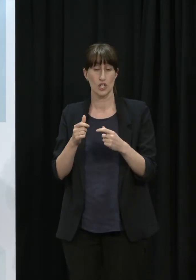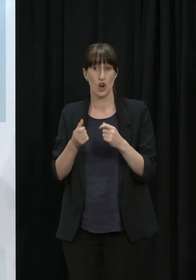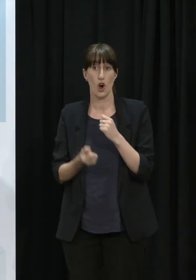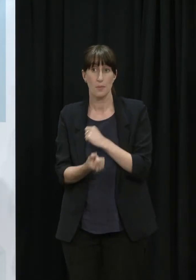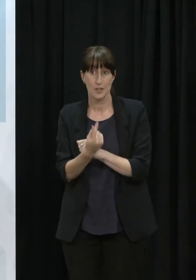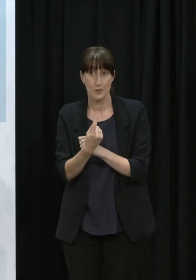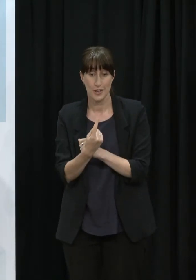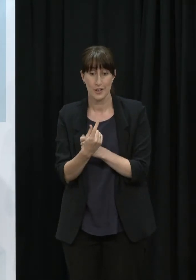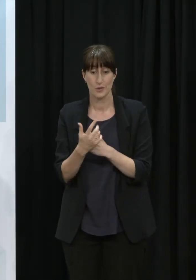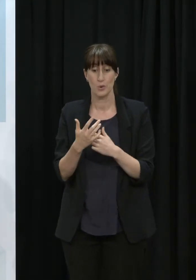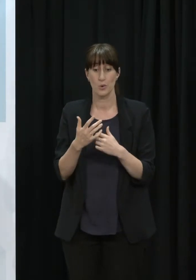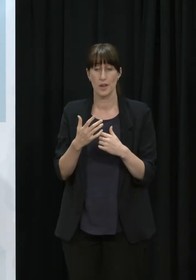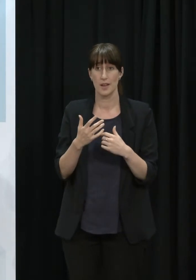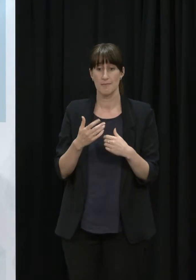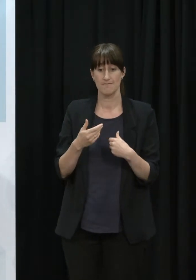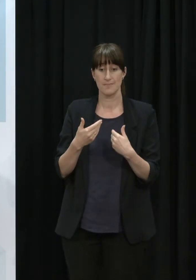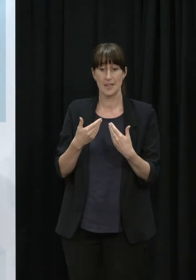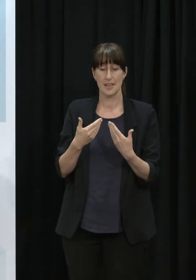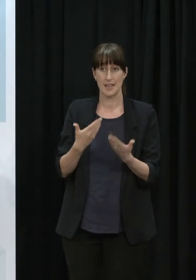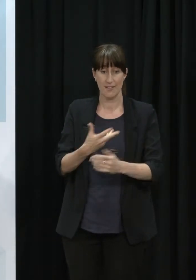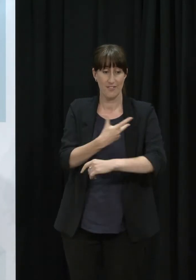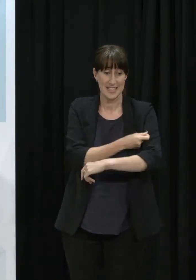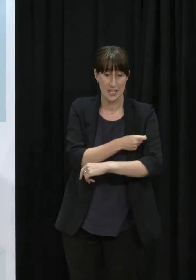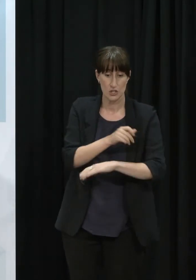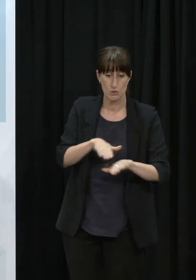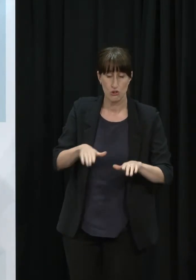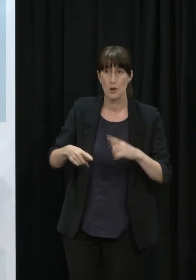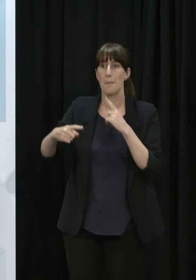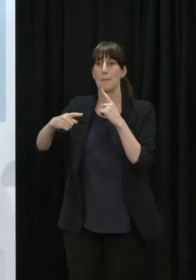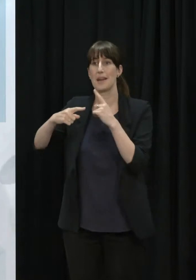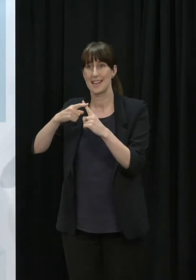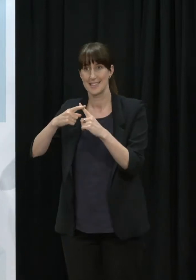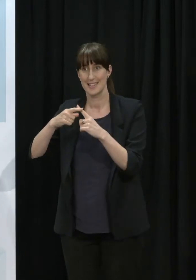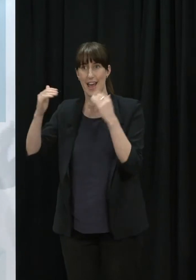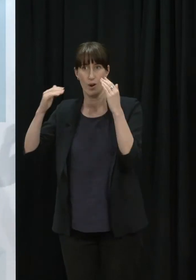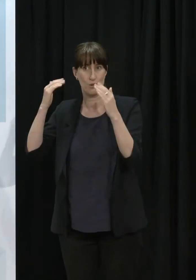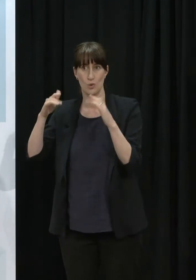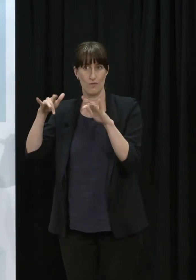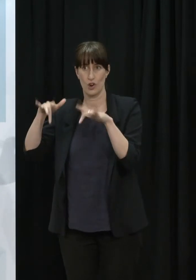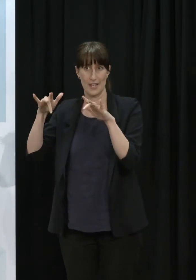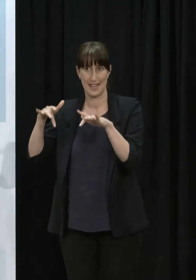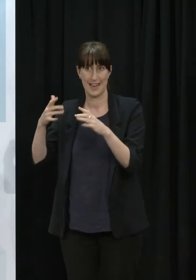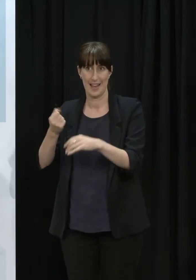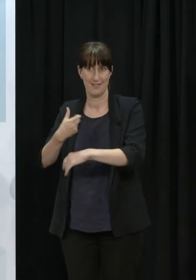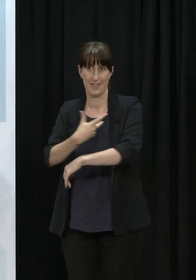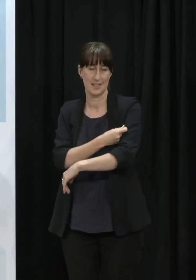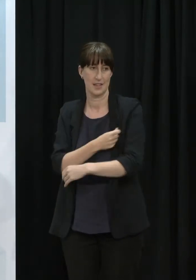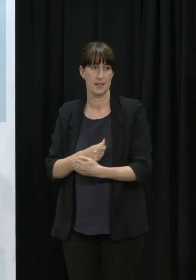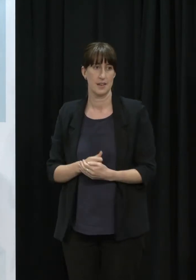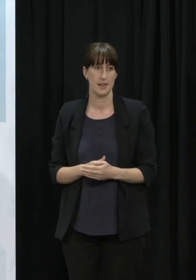mohio ana matou kei reira etahi o nga mangere o etahi waahi o te motu kua puta mai no reira ki taku whakaaro he waahi pai tenei inaianei kia kaua tatou e